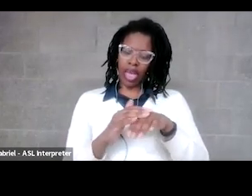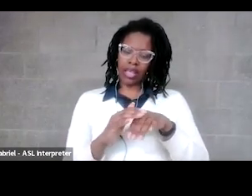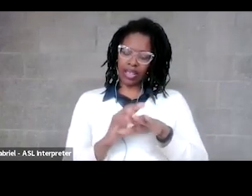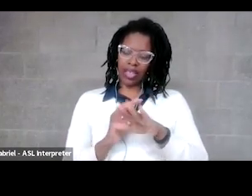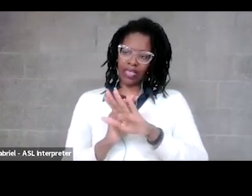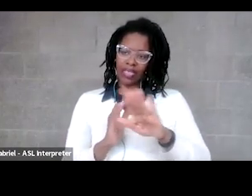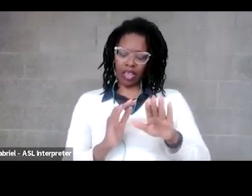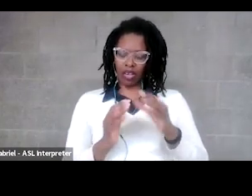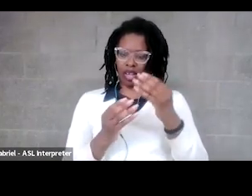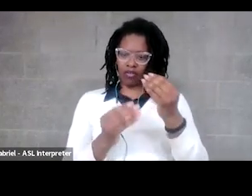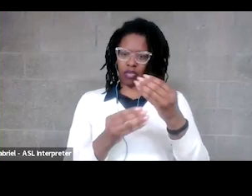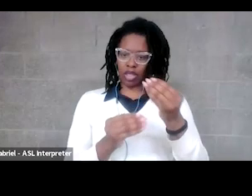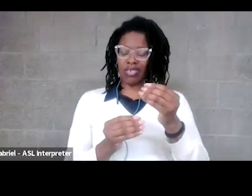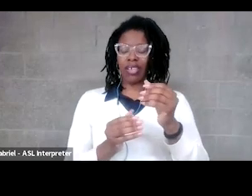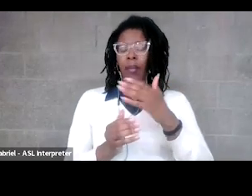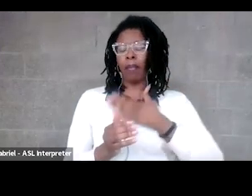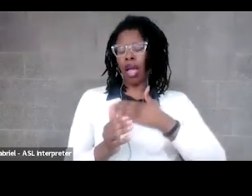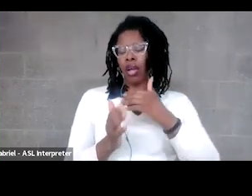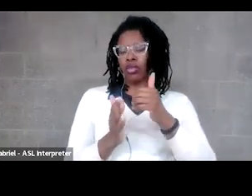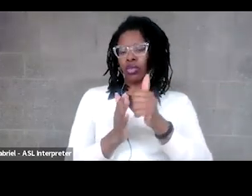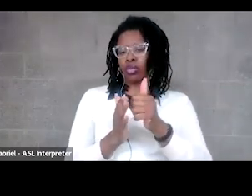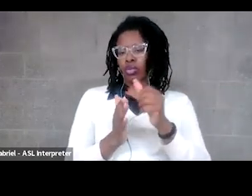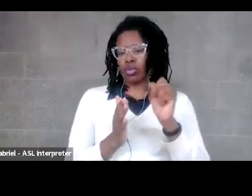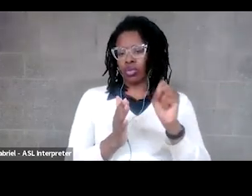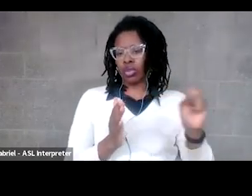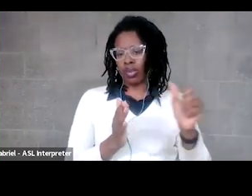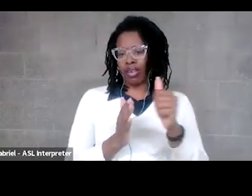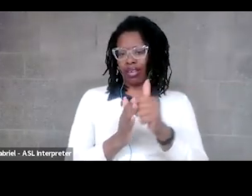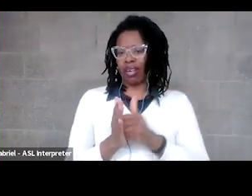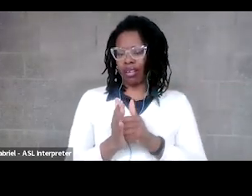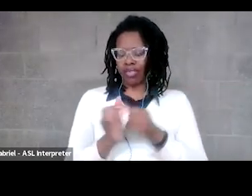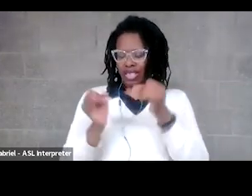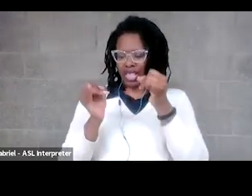La cuenta de Mi Seguridad Social está disponible para el titular individual de la cuenta.